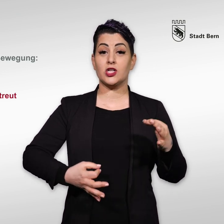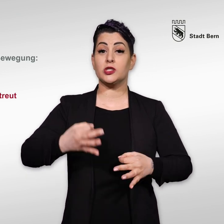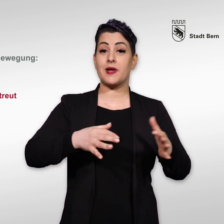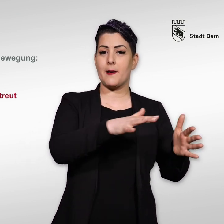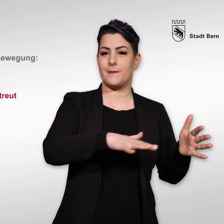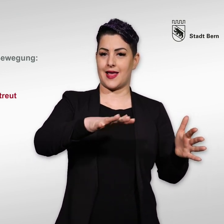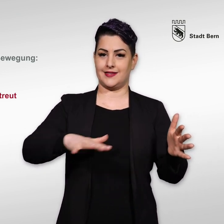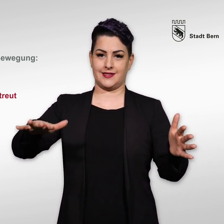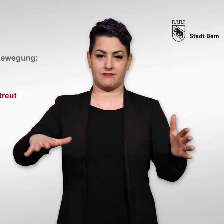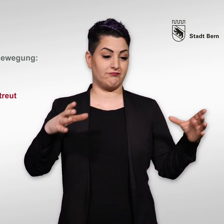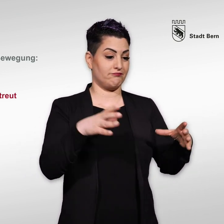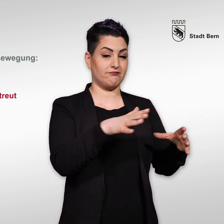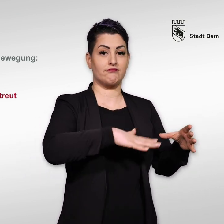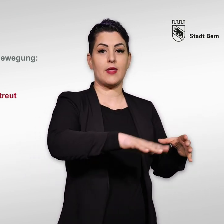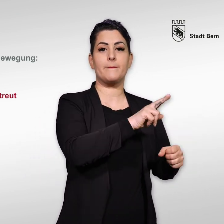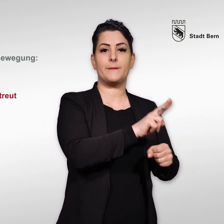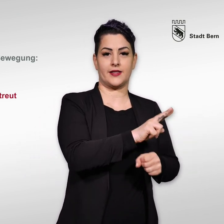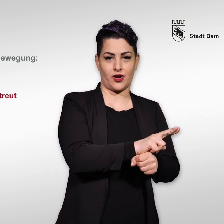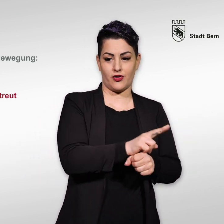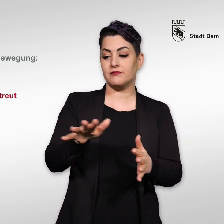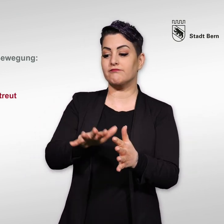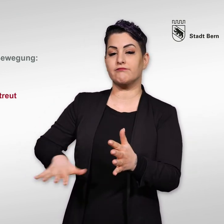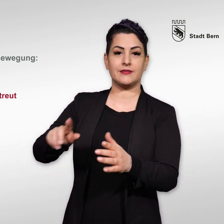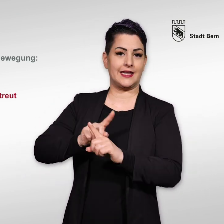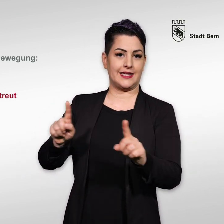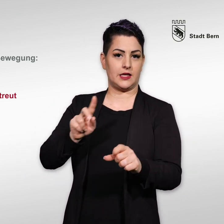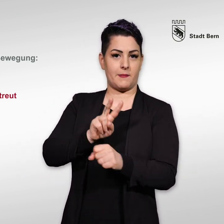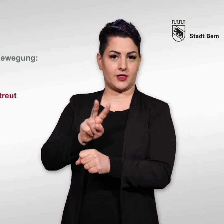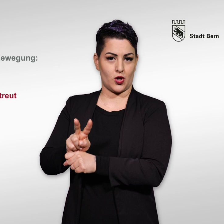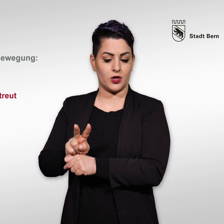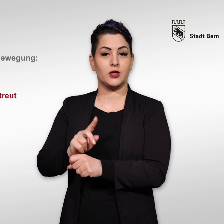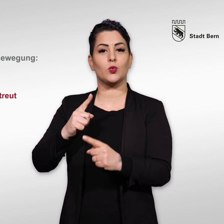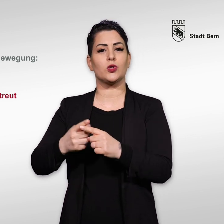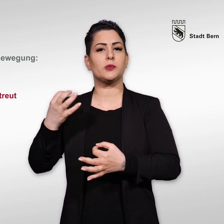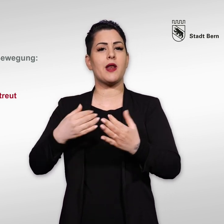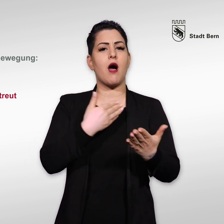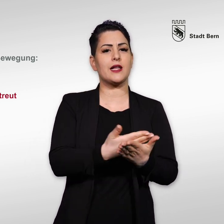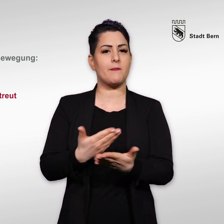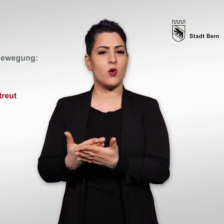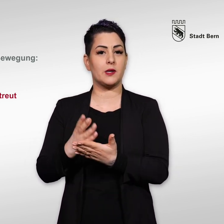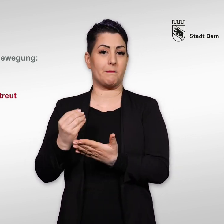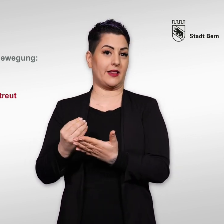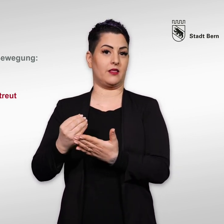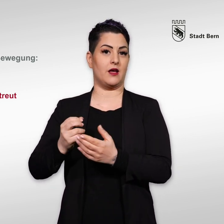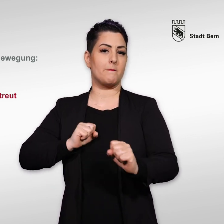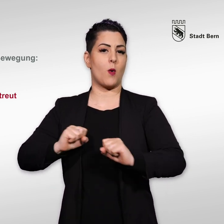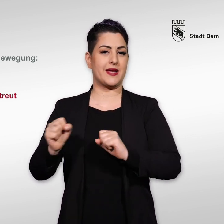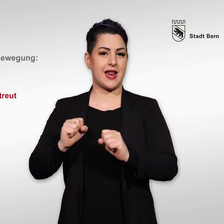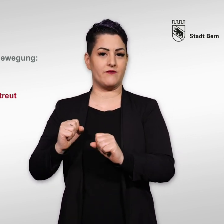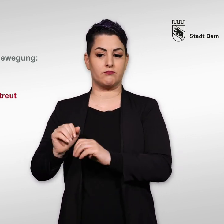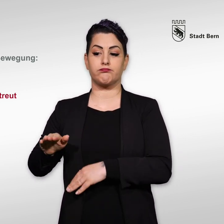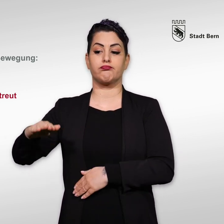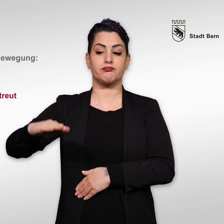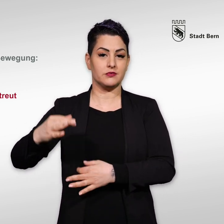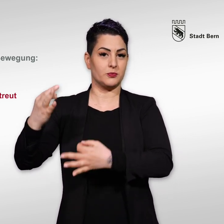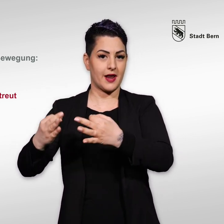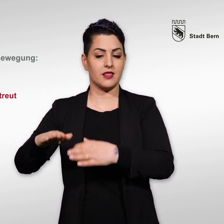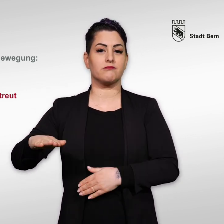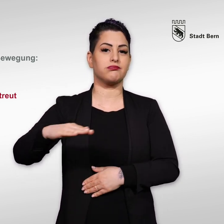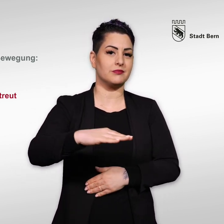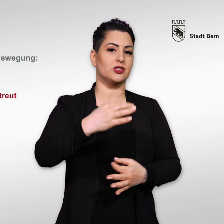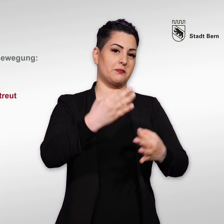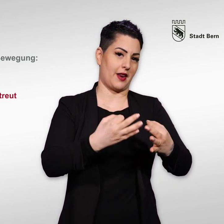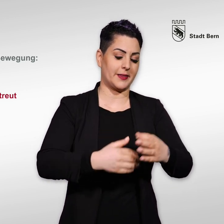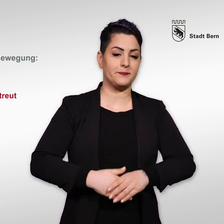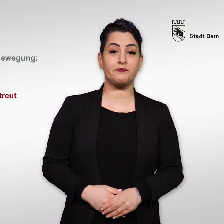Spielplätze: betreut, nicht betreut und mobile Spielangebote